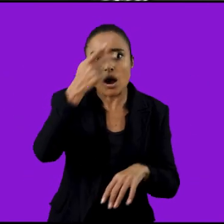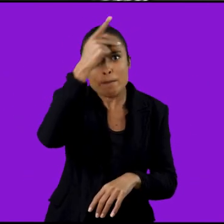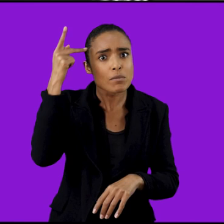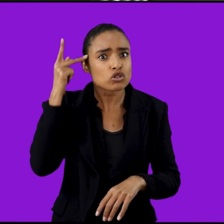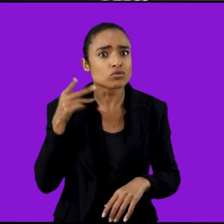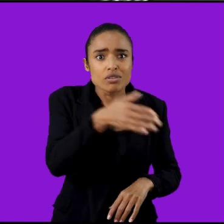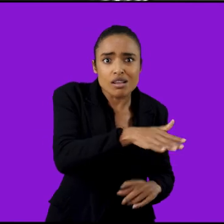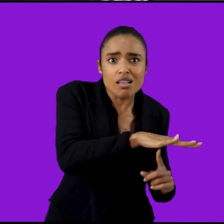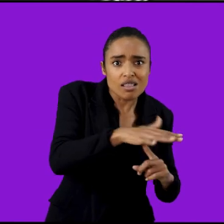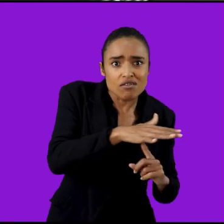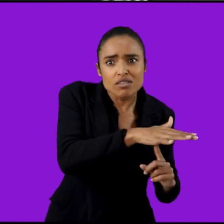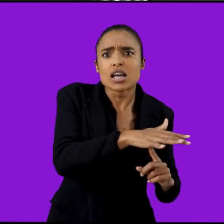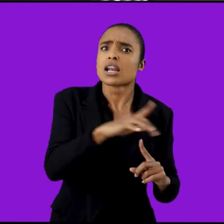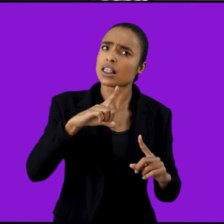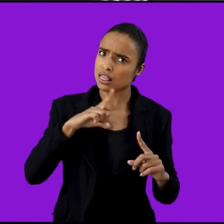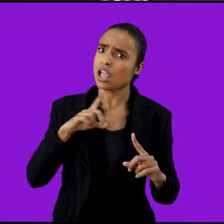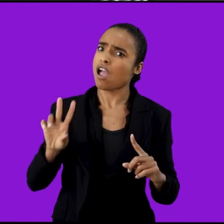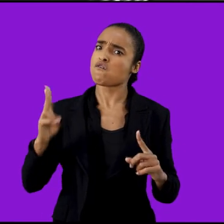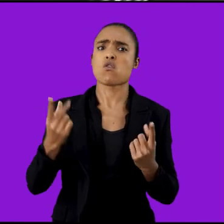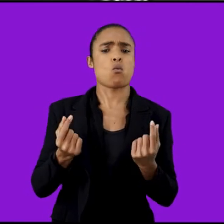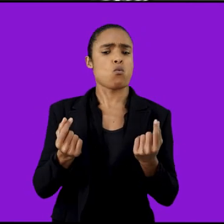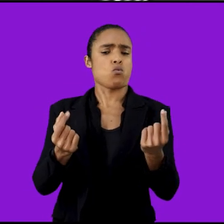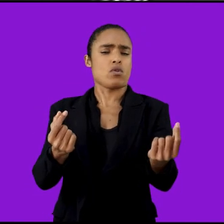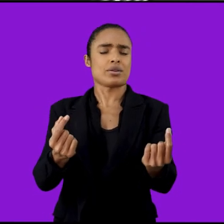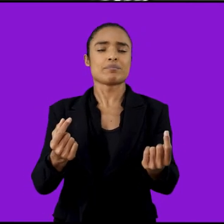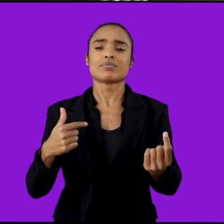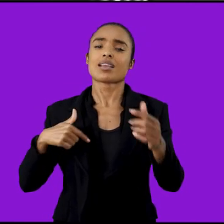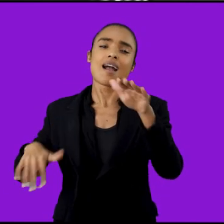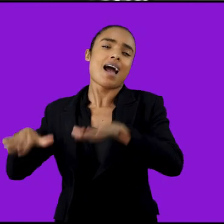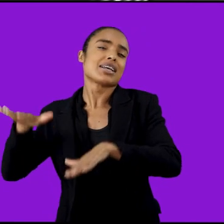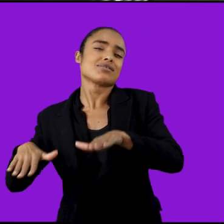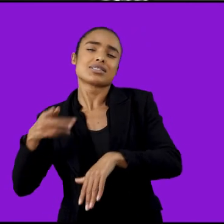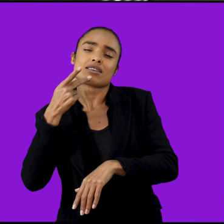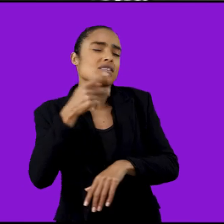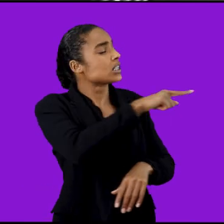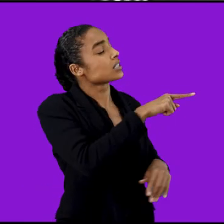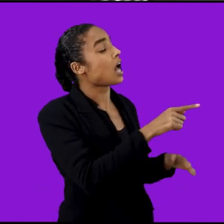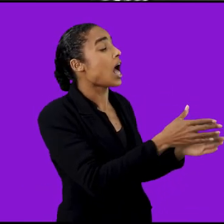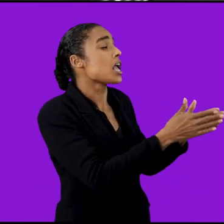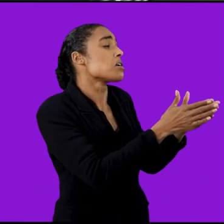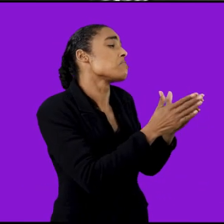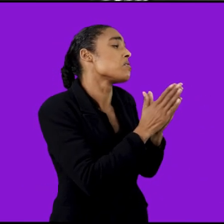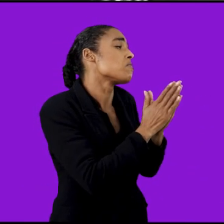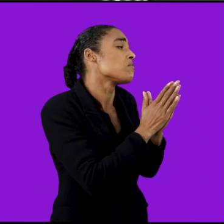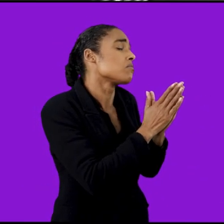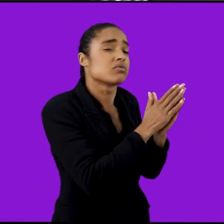quatro mil reais. Não dava, né? Cê fica sempre numa relação onde parece que a pessoa tá fazendo um grande valor pra você. Que você tem que você tem que ficar